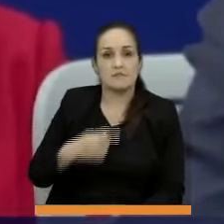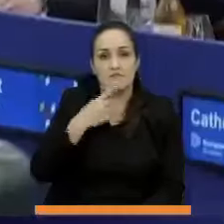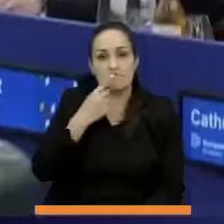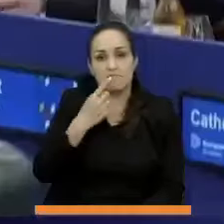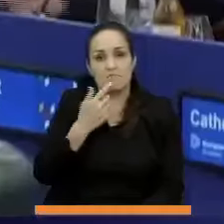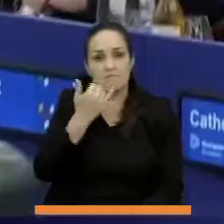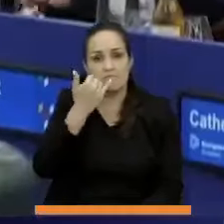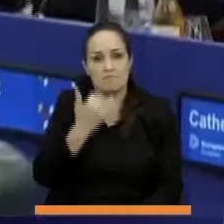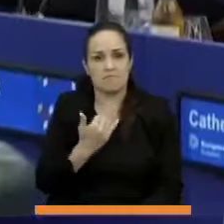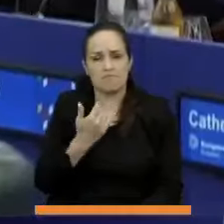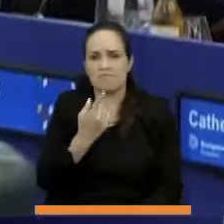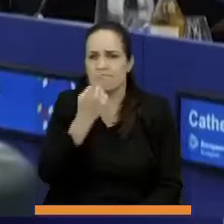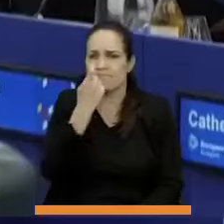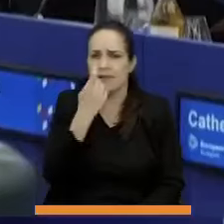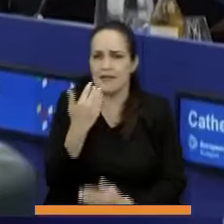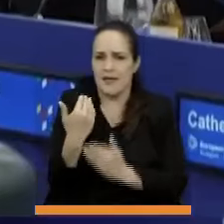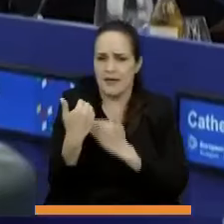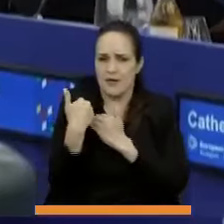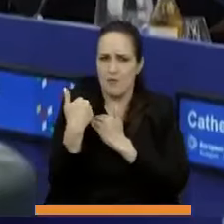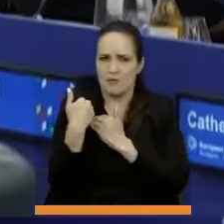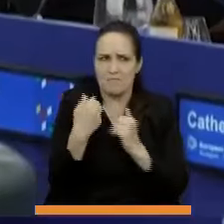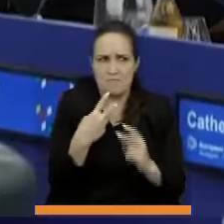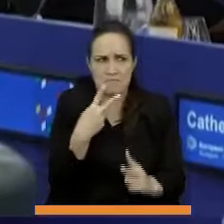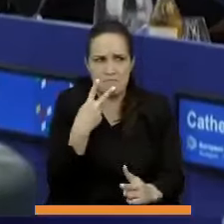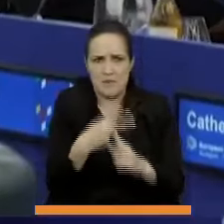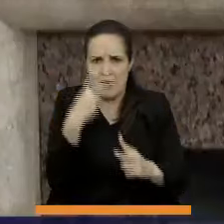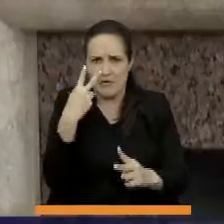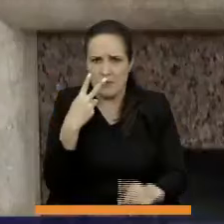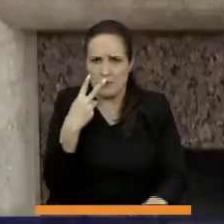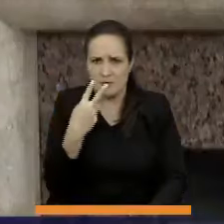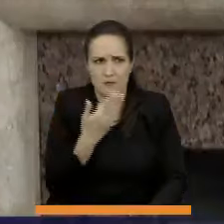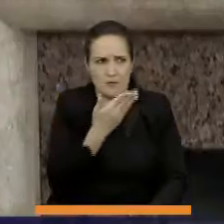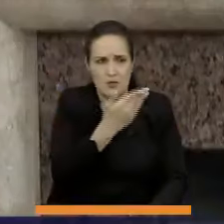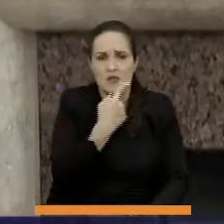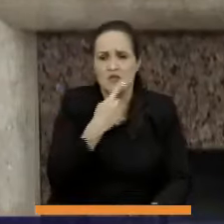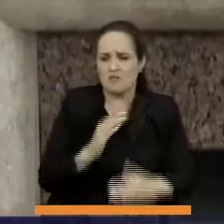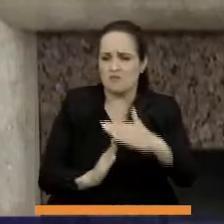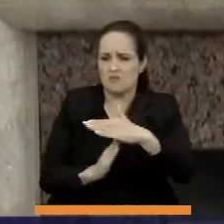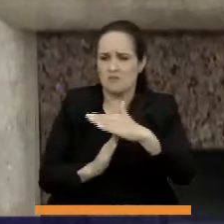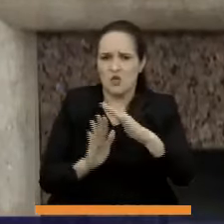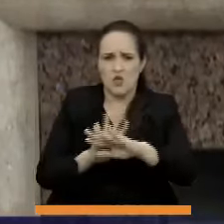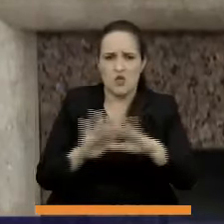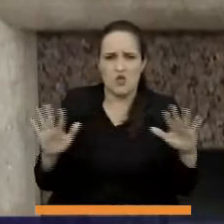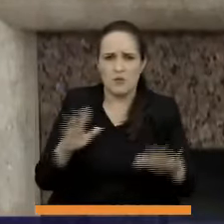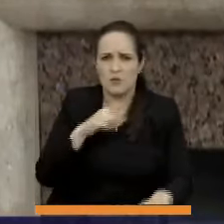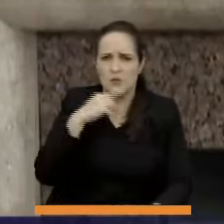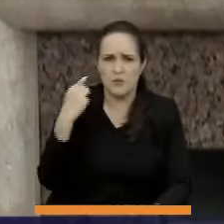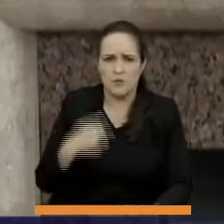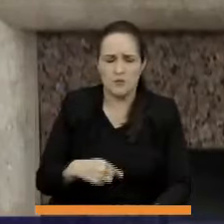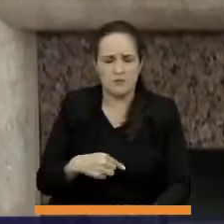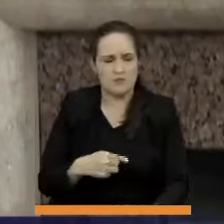MUNDO VA A CAMBIAR MáS RáPIDO LO QUE PENSAMOS.